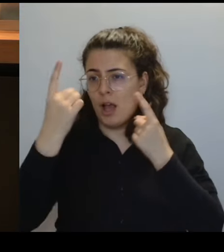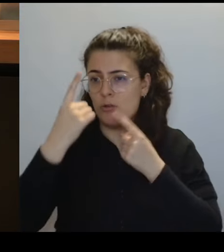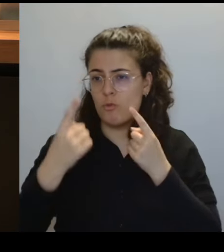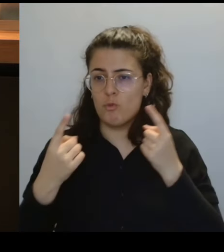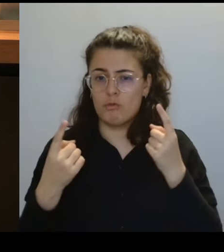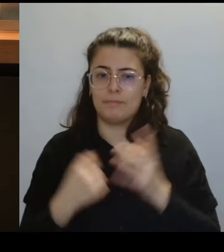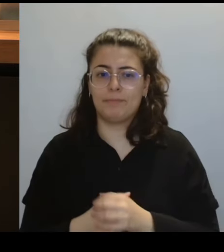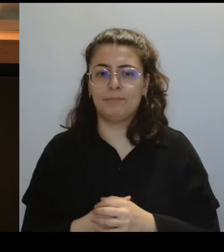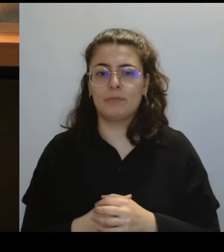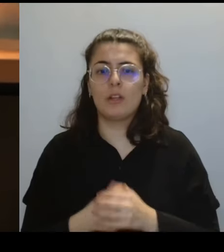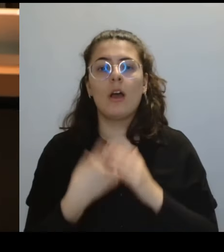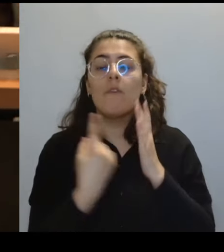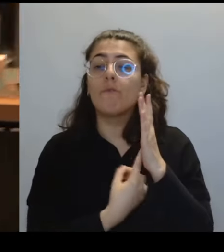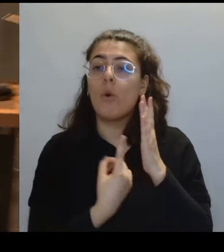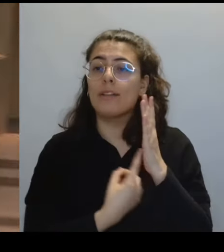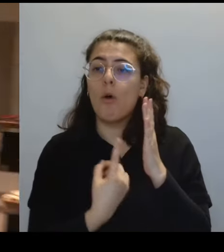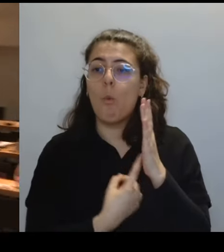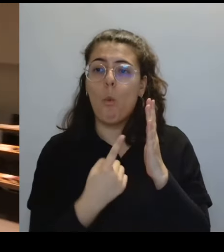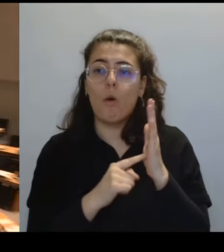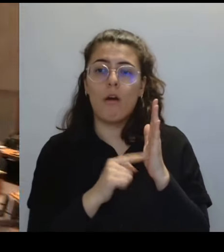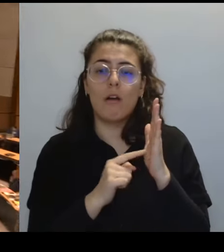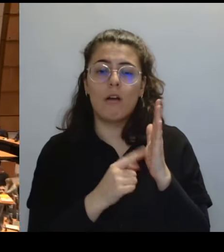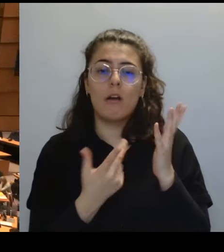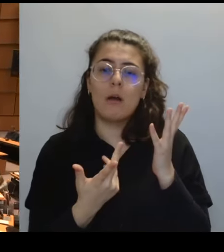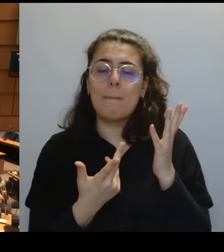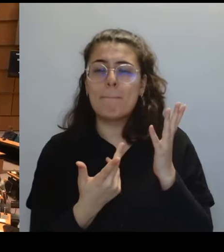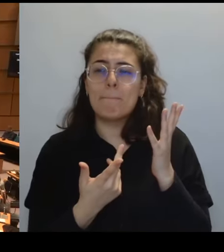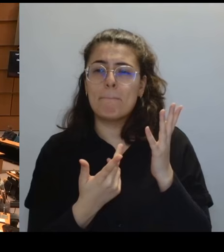Begründung ist es auch. Die Umweltzone umfasst knapp 10 %